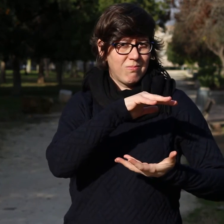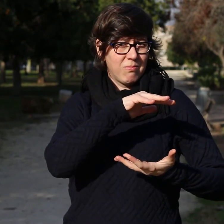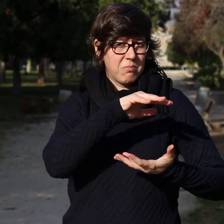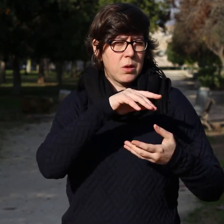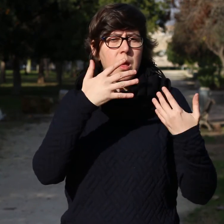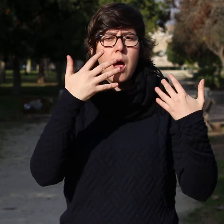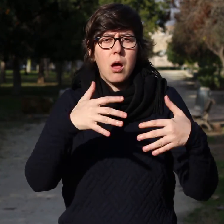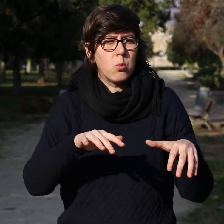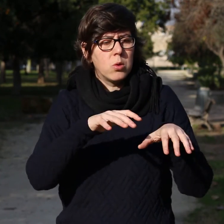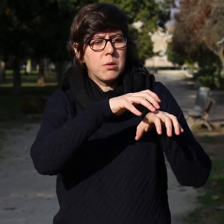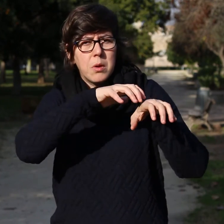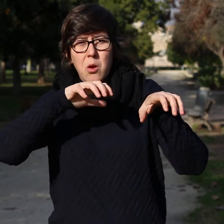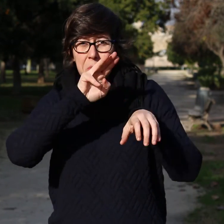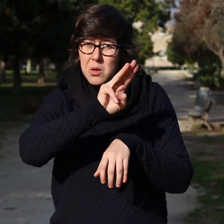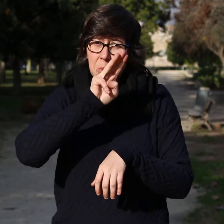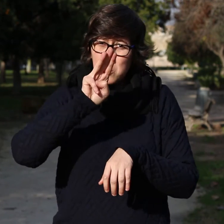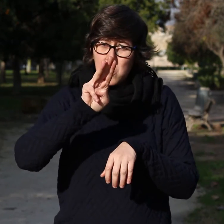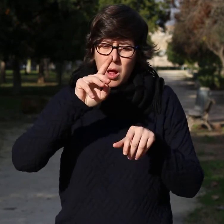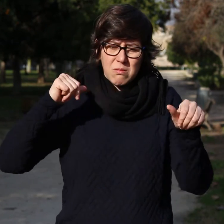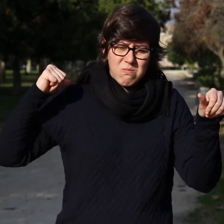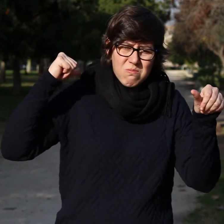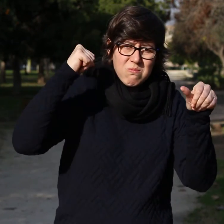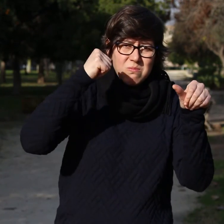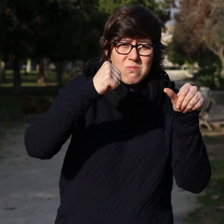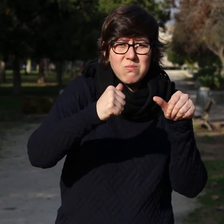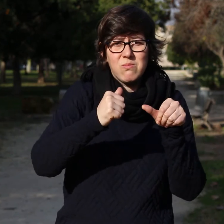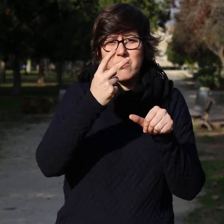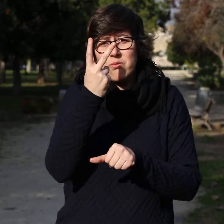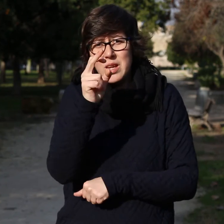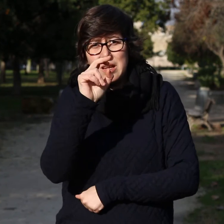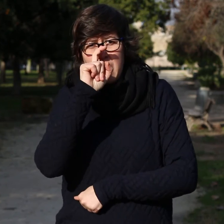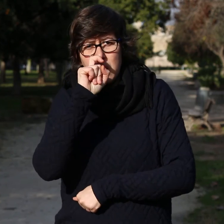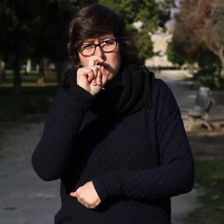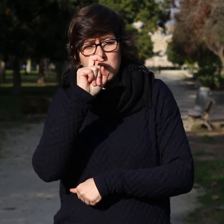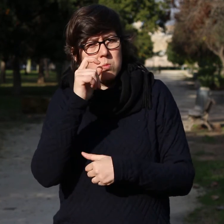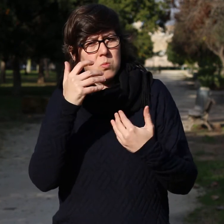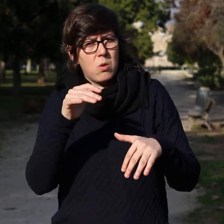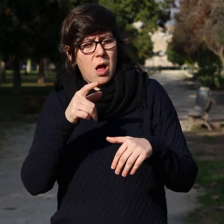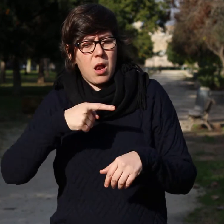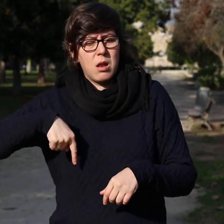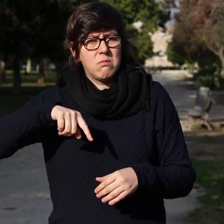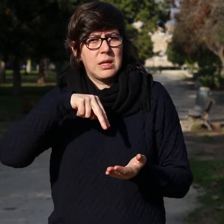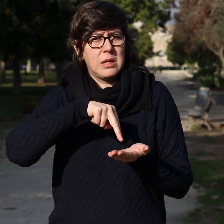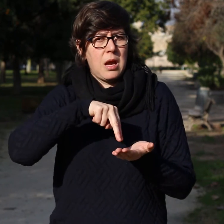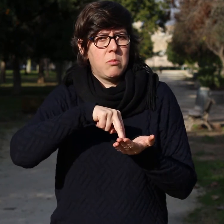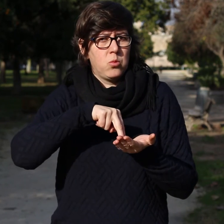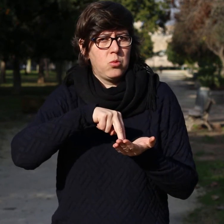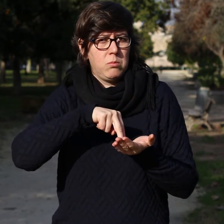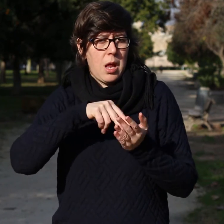dando todo en el Senado aunque exista una mayoría del Partido Popular desde hace 20 años en esta cámara,